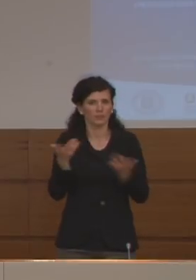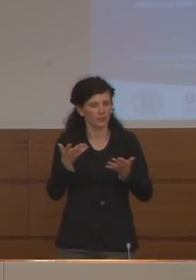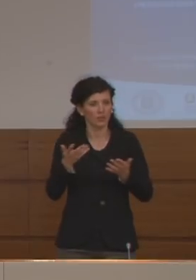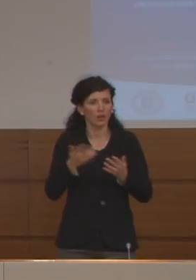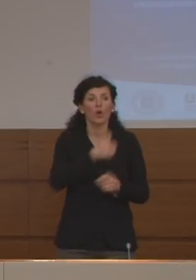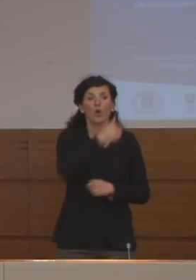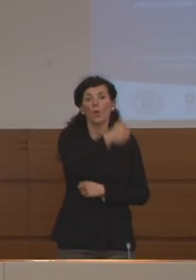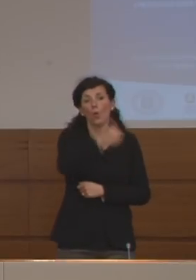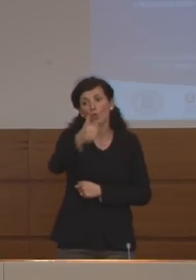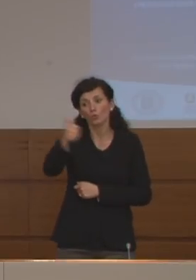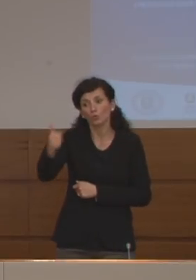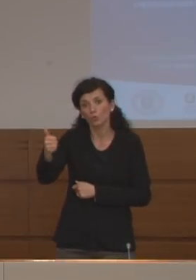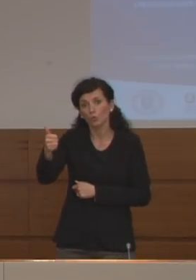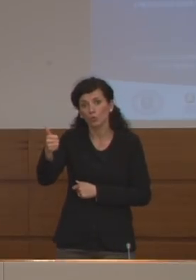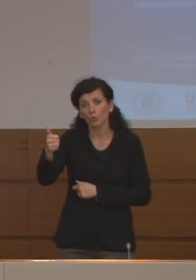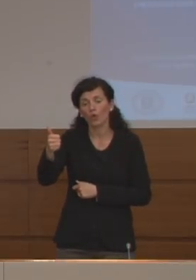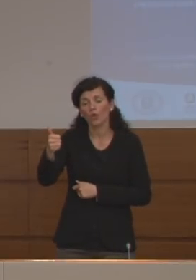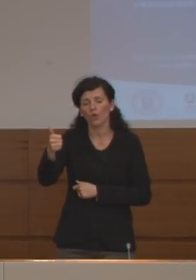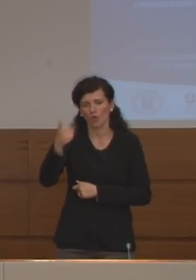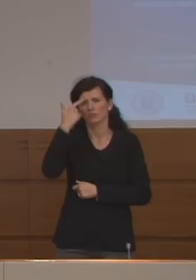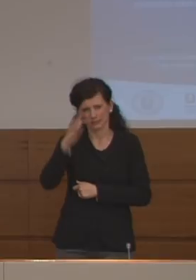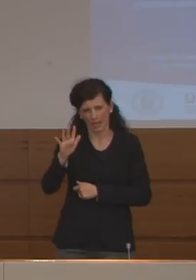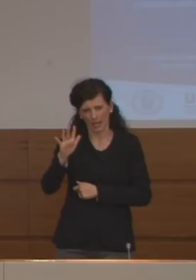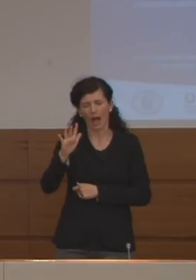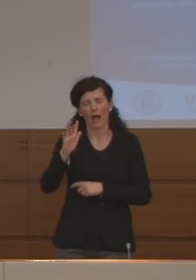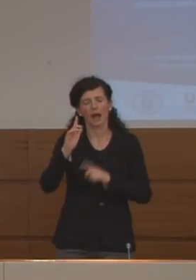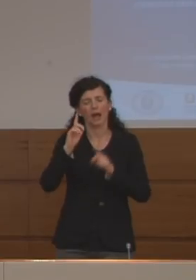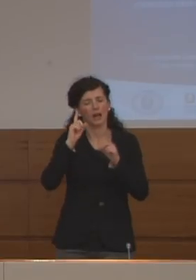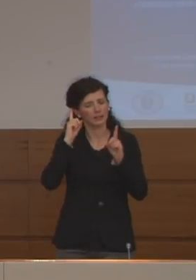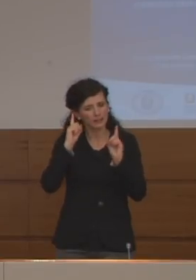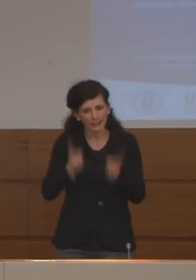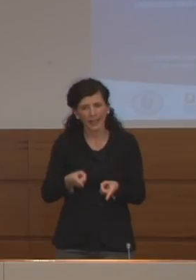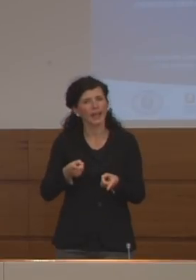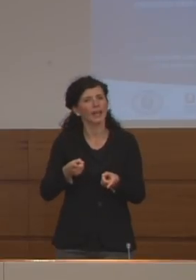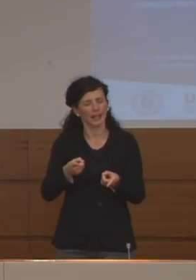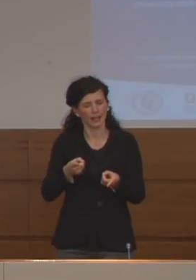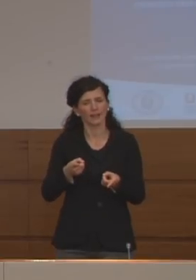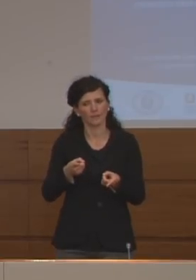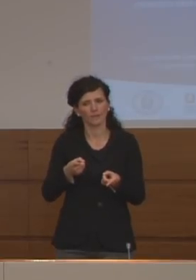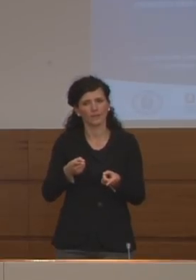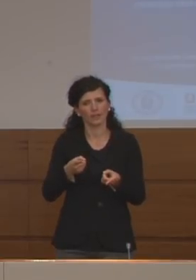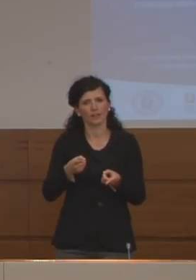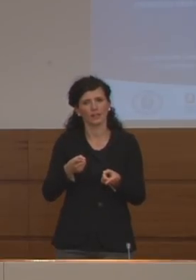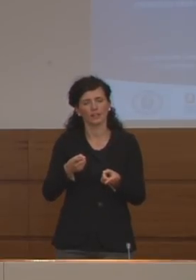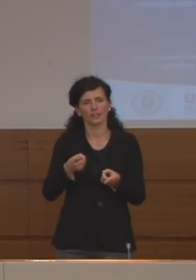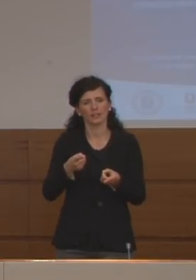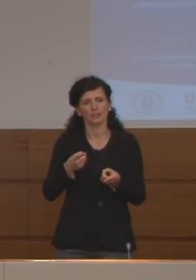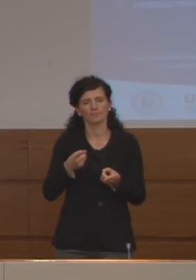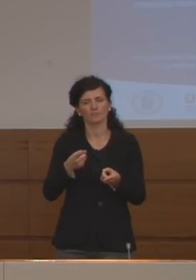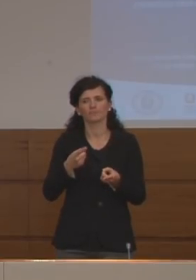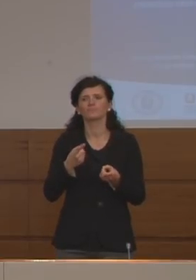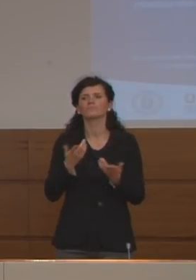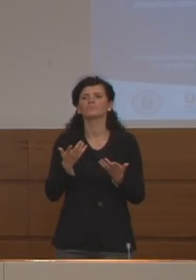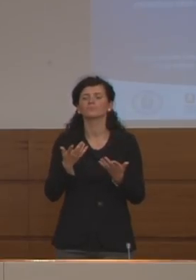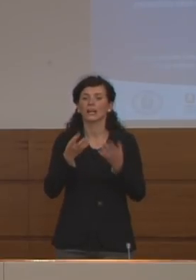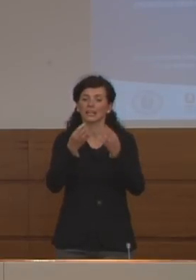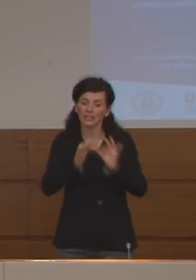deve rigorosamente adeguarsi e rispettare quelle che sono le